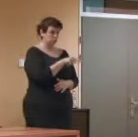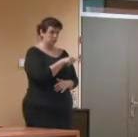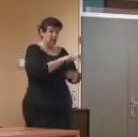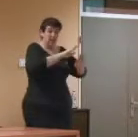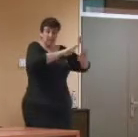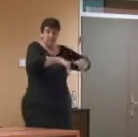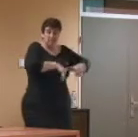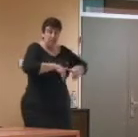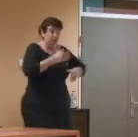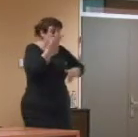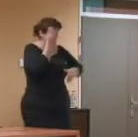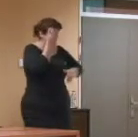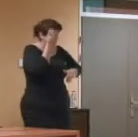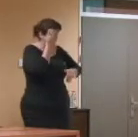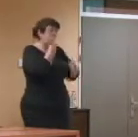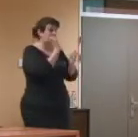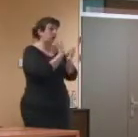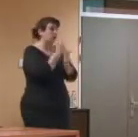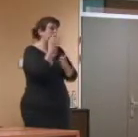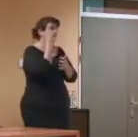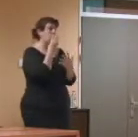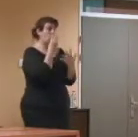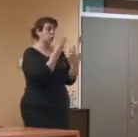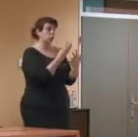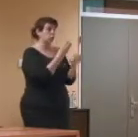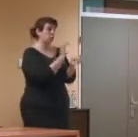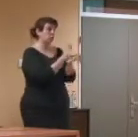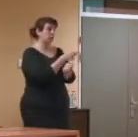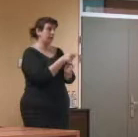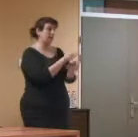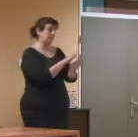fue condenado sólo a ocho años de prisión, que se redujeron a